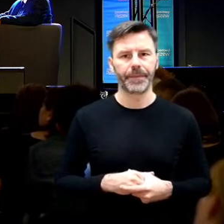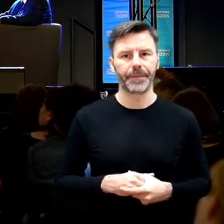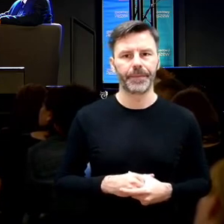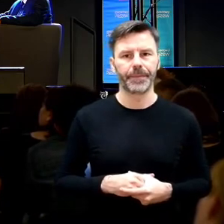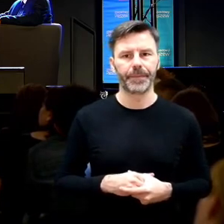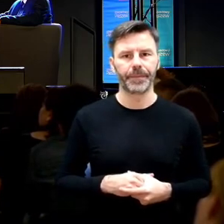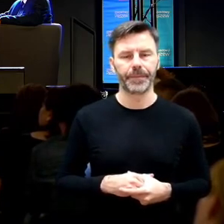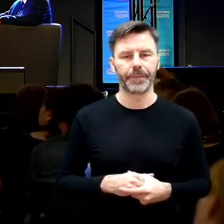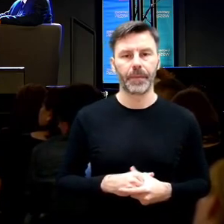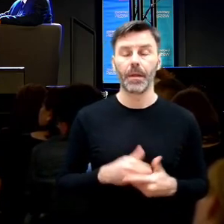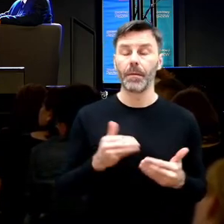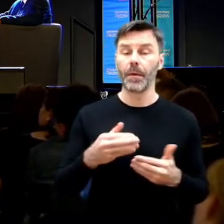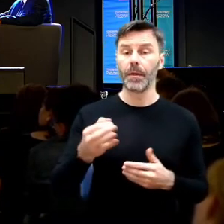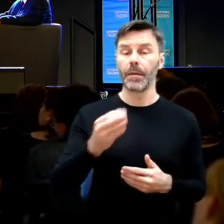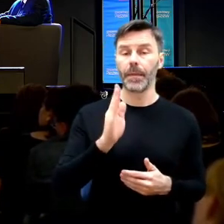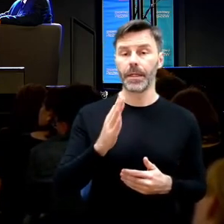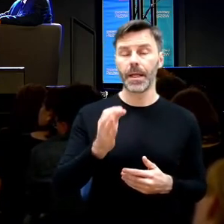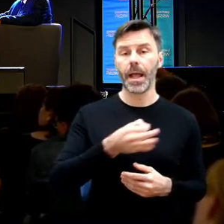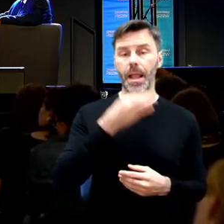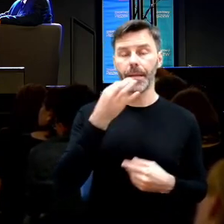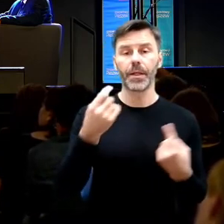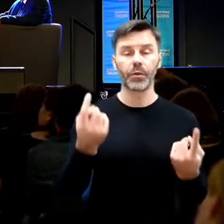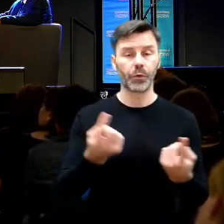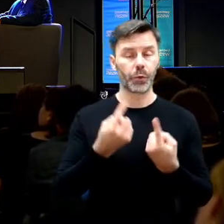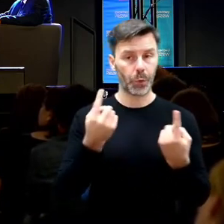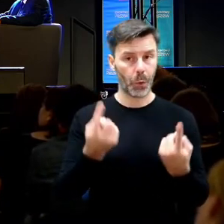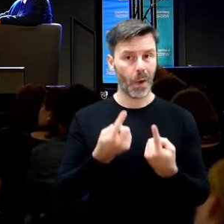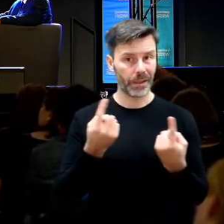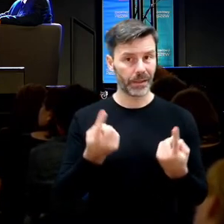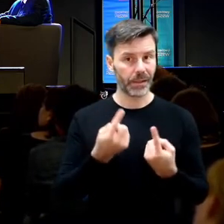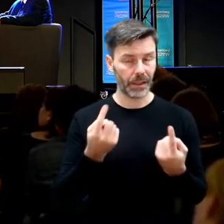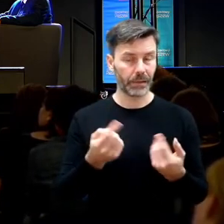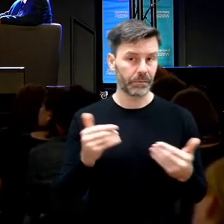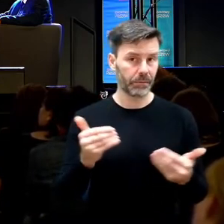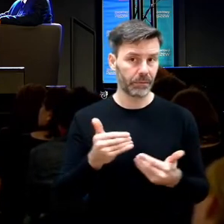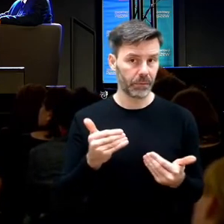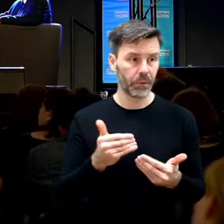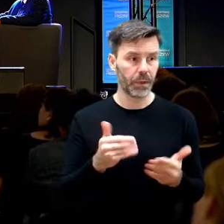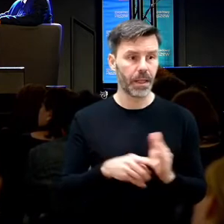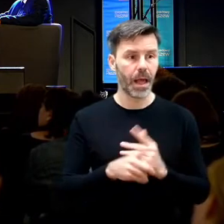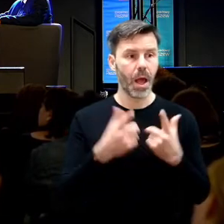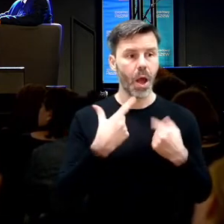w kontekście już wspomnianej też osób, które są po prostu w tej luce czynszowej